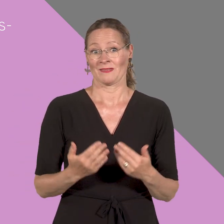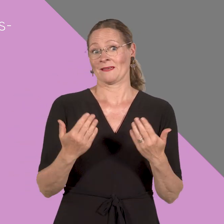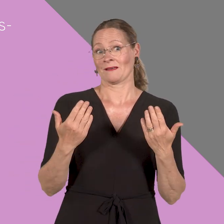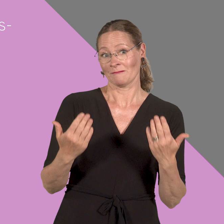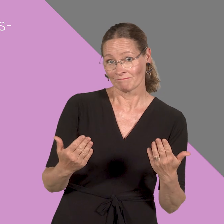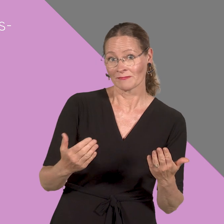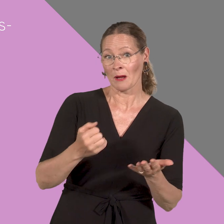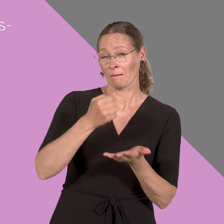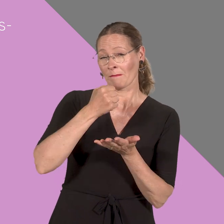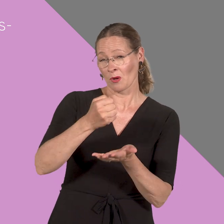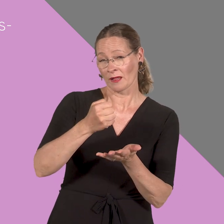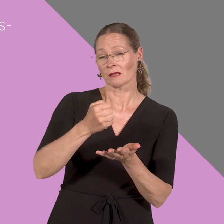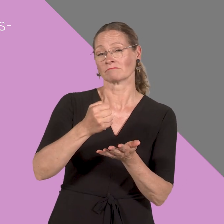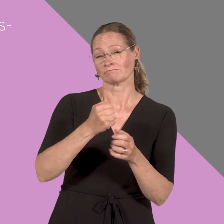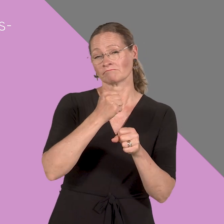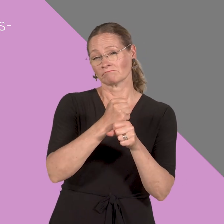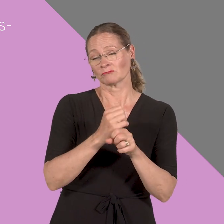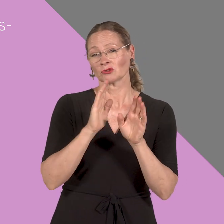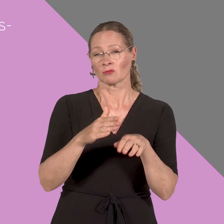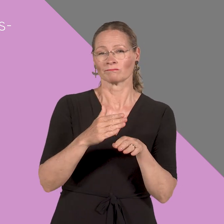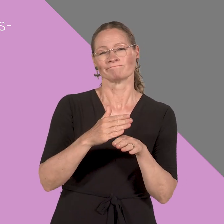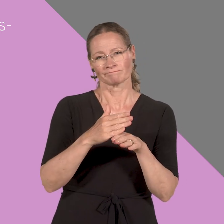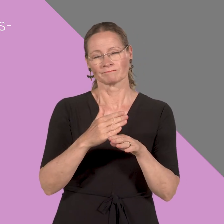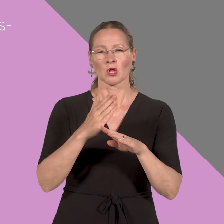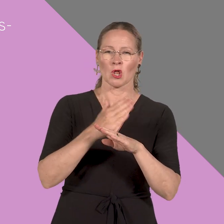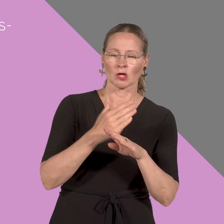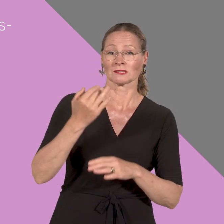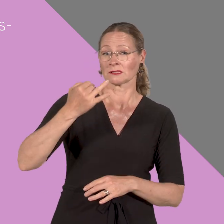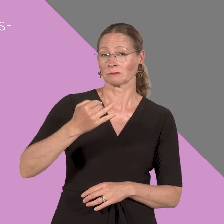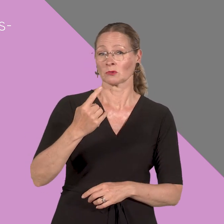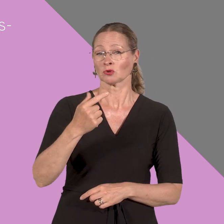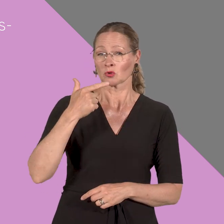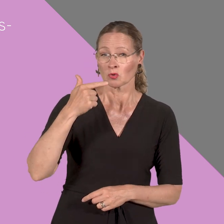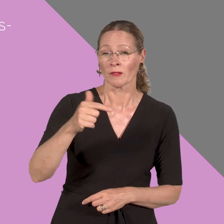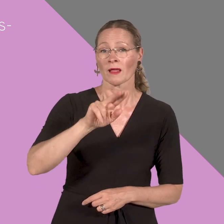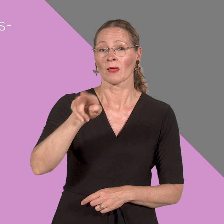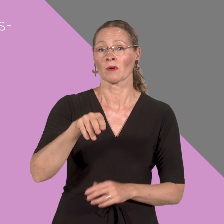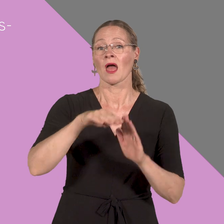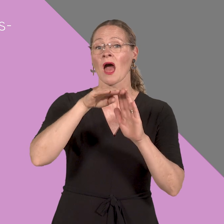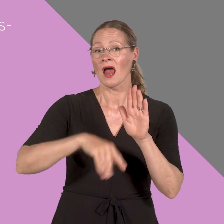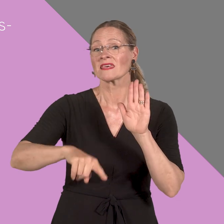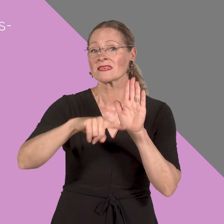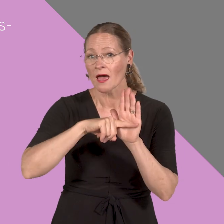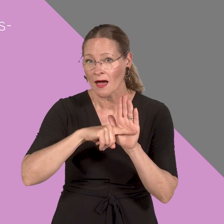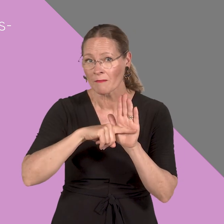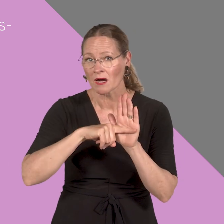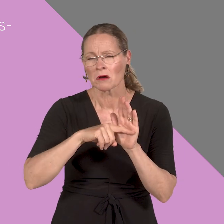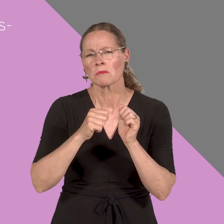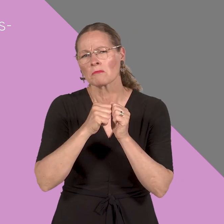Toistaiseksi budjetti on tehty noin 71 000 euroa alijäämäiseksi, -